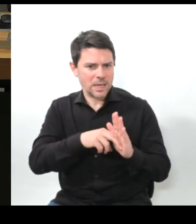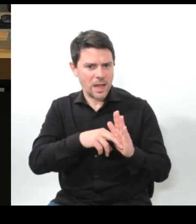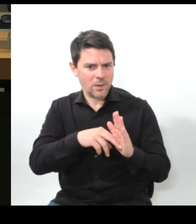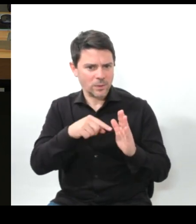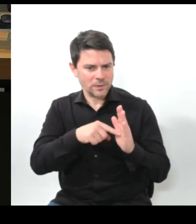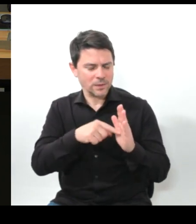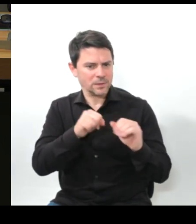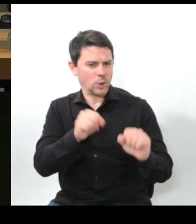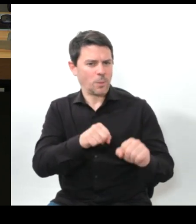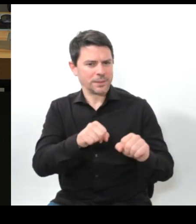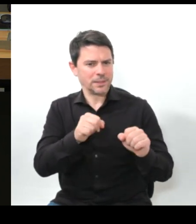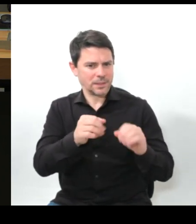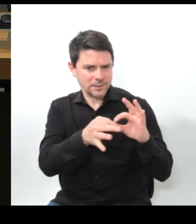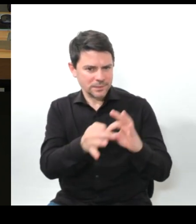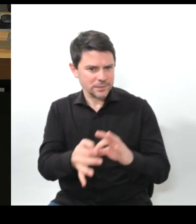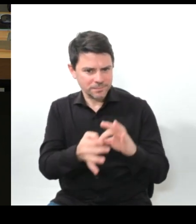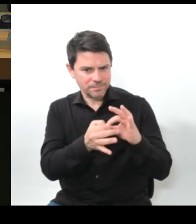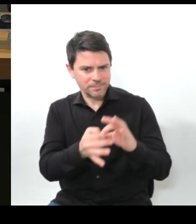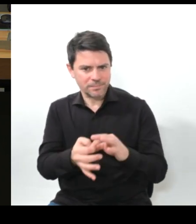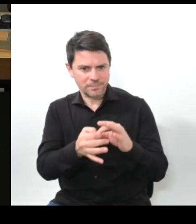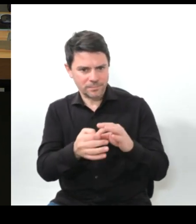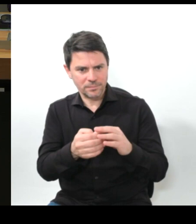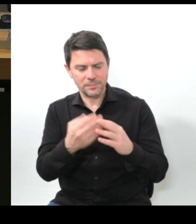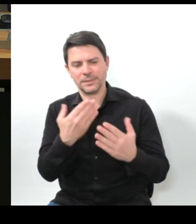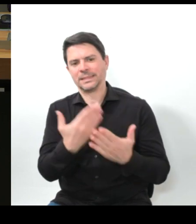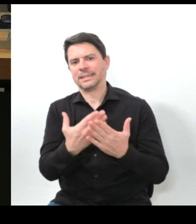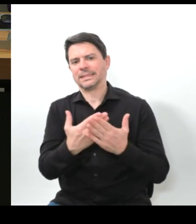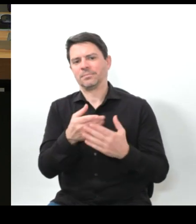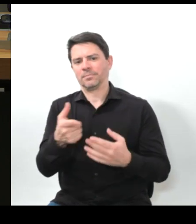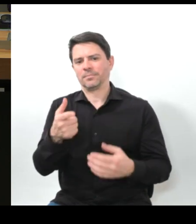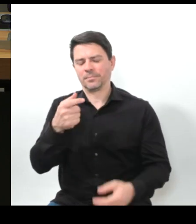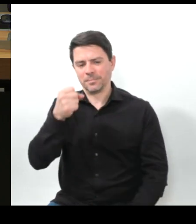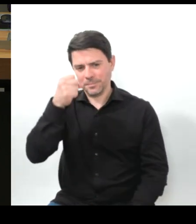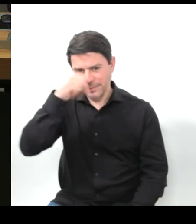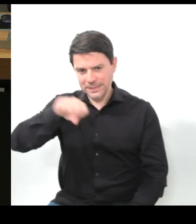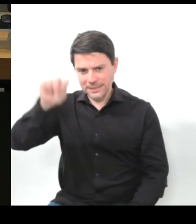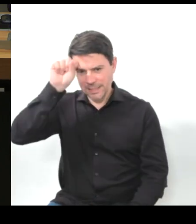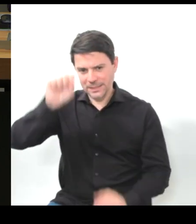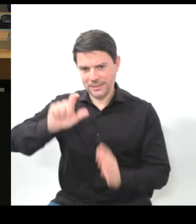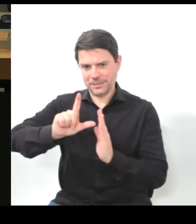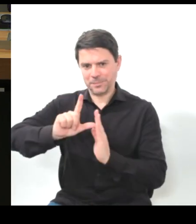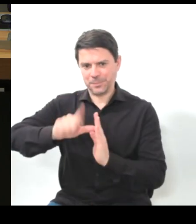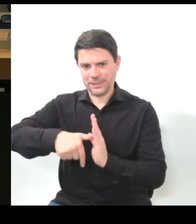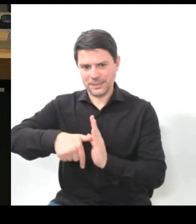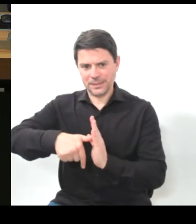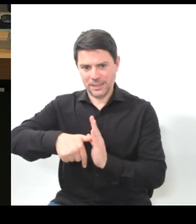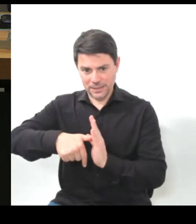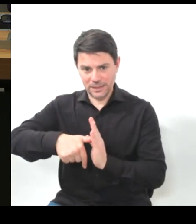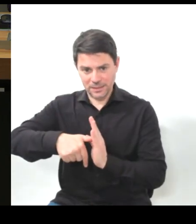Und so wie im Abgeordnetenhaus von Berlin damit zu rechnen ist, dass wir zu einer veränderten Zusammensetzu,